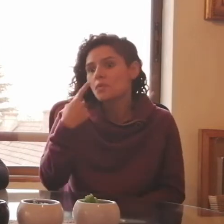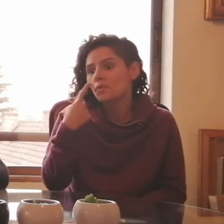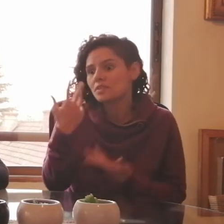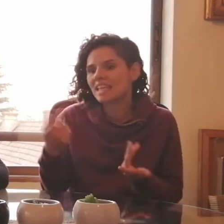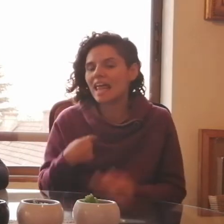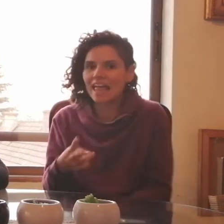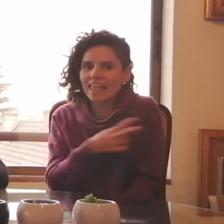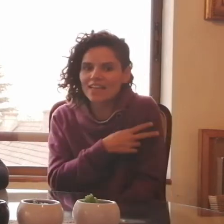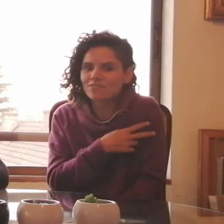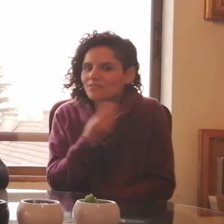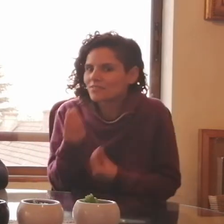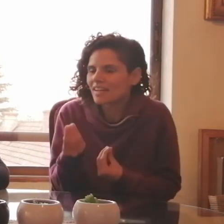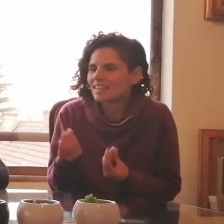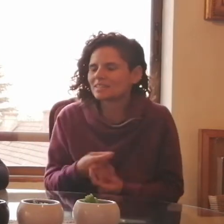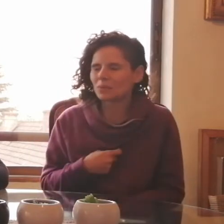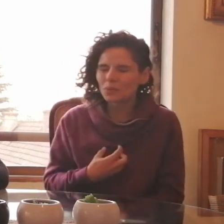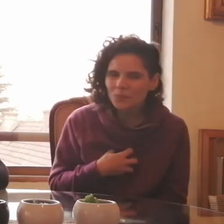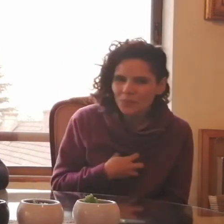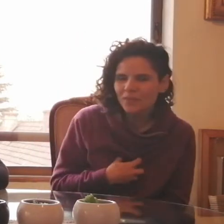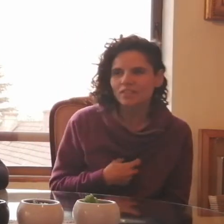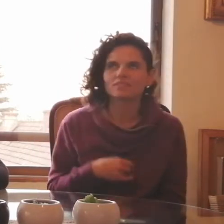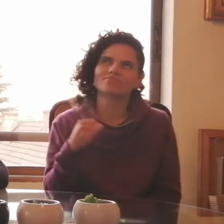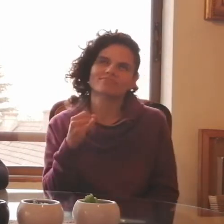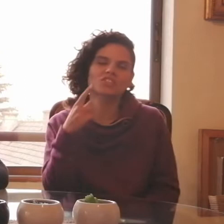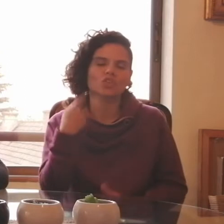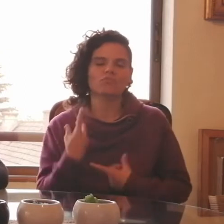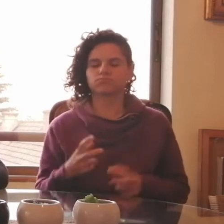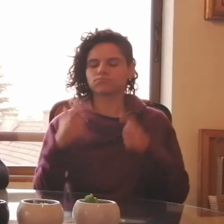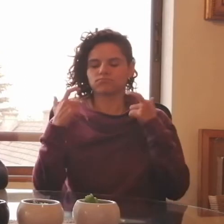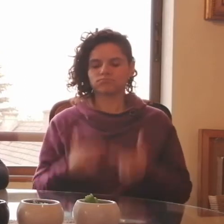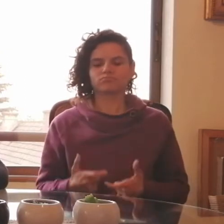probablemente yo me voy a gobernar porque yo sé muchas